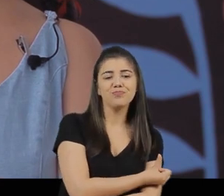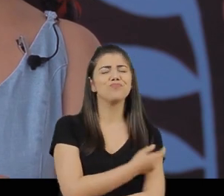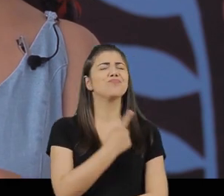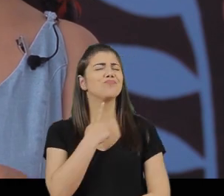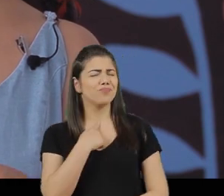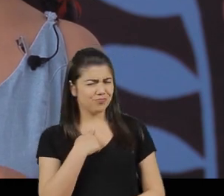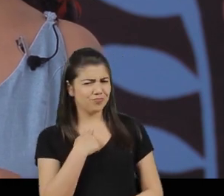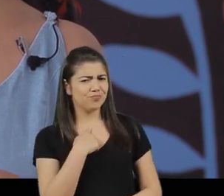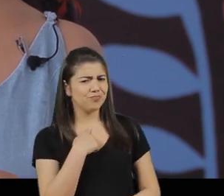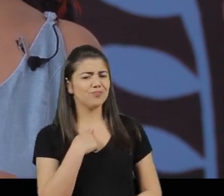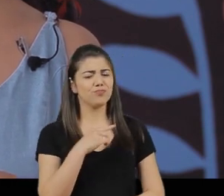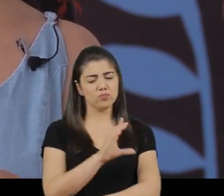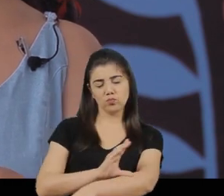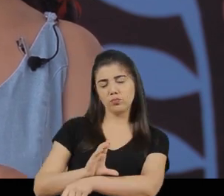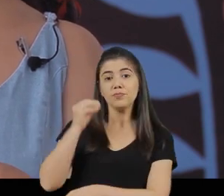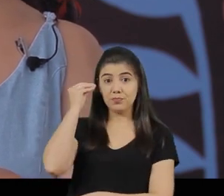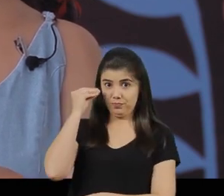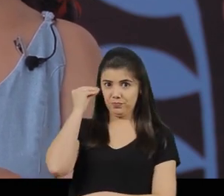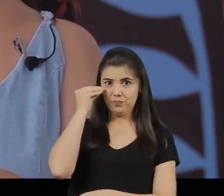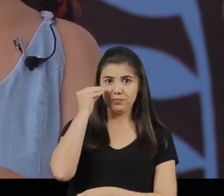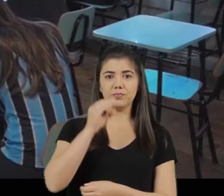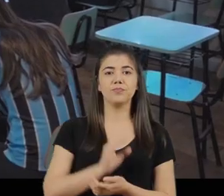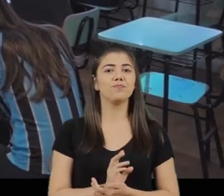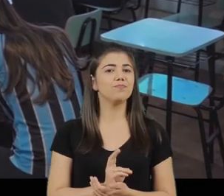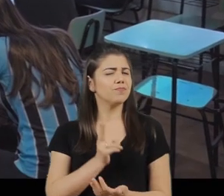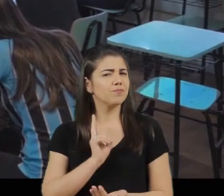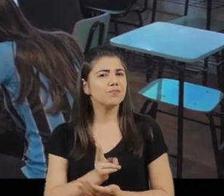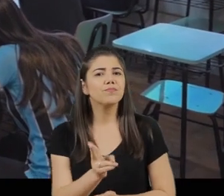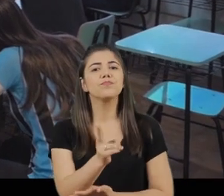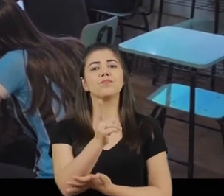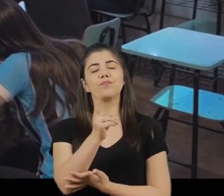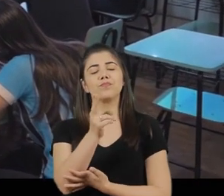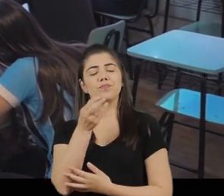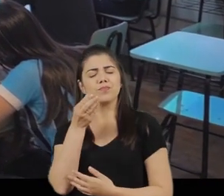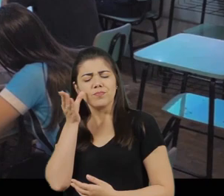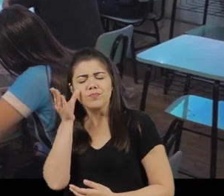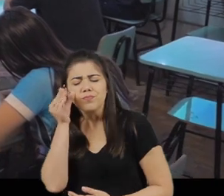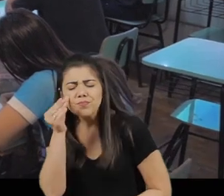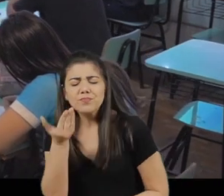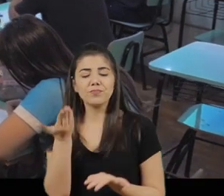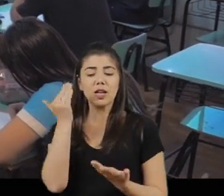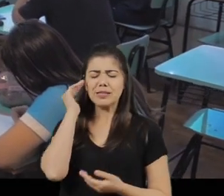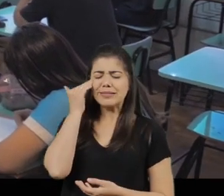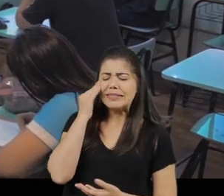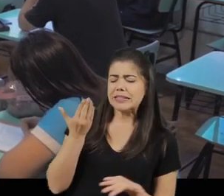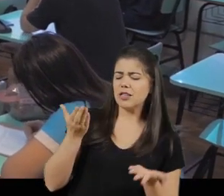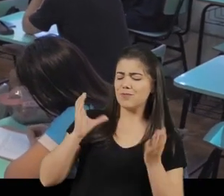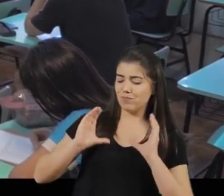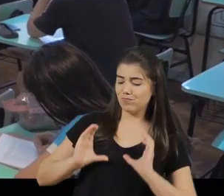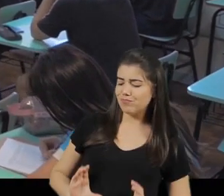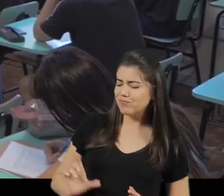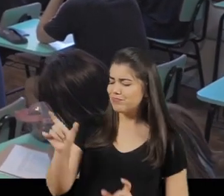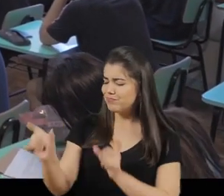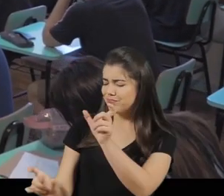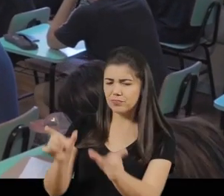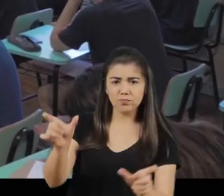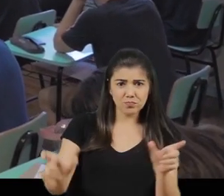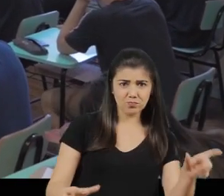escolhi essa opção desde a sexta série, eu sempre fui curiosa na questão de entender por que as pessoas se